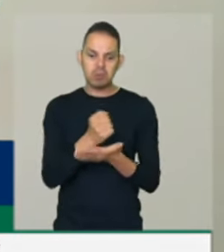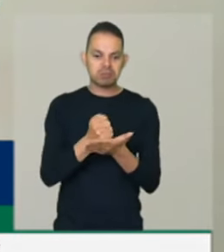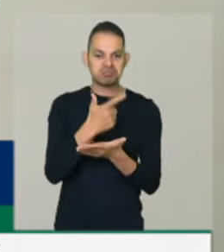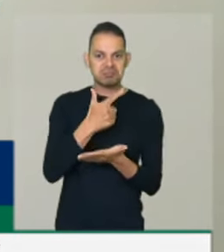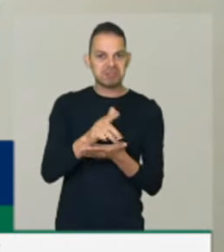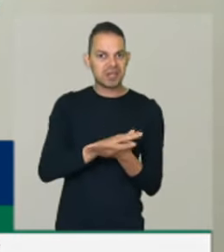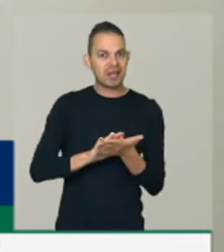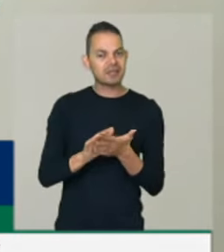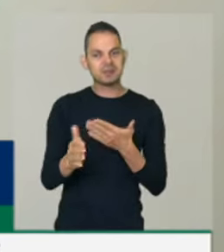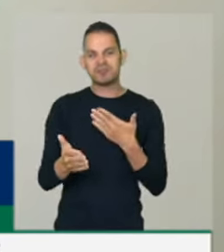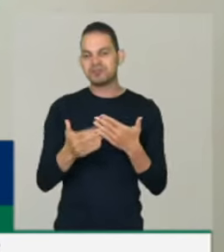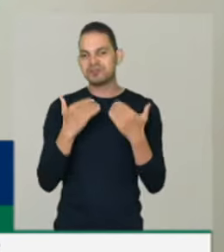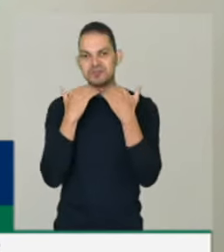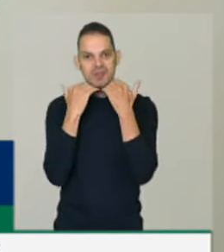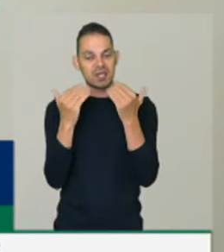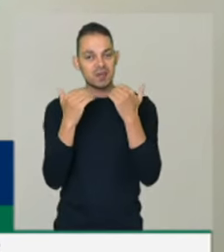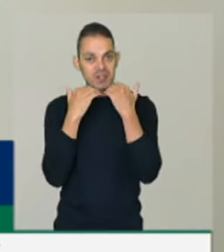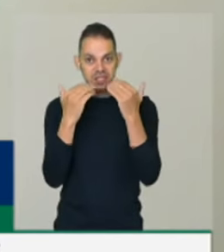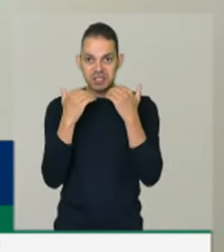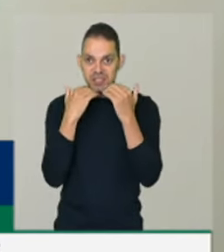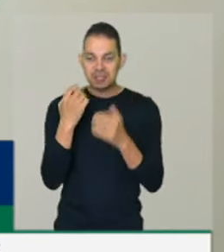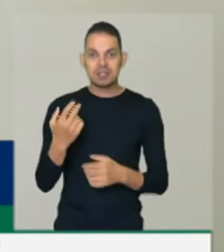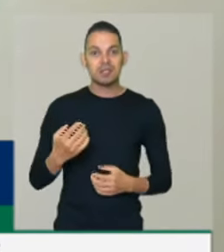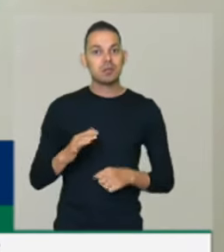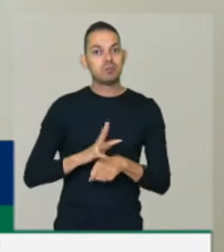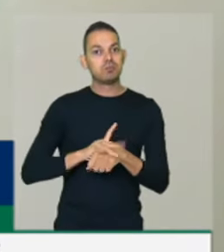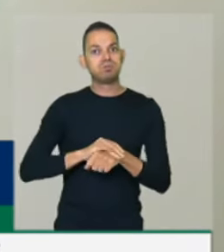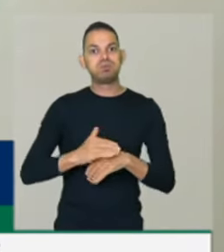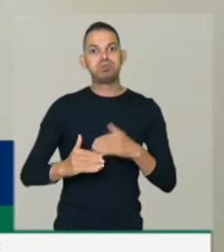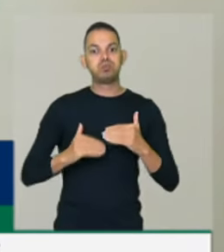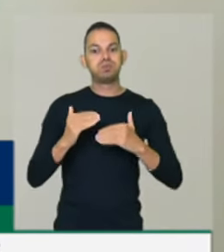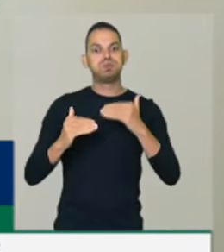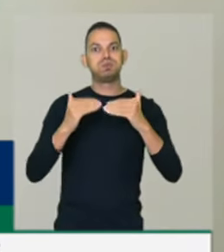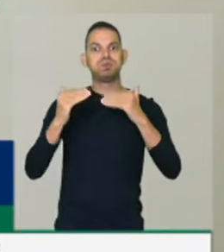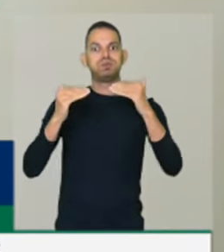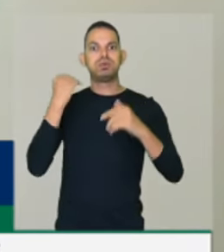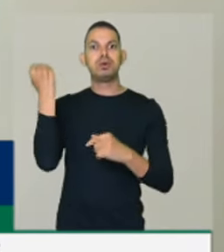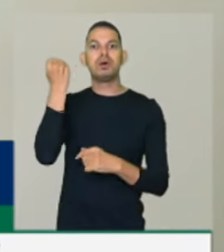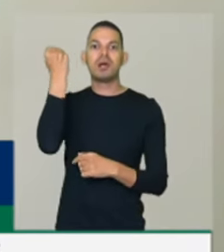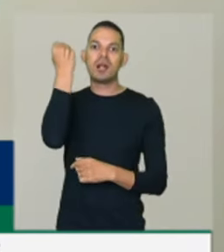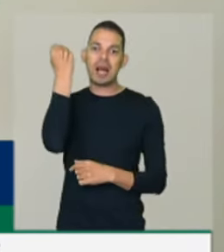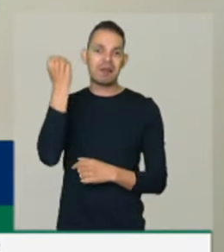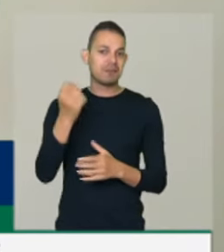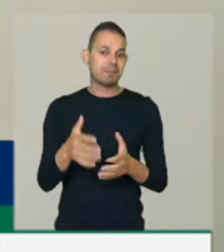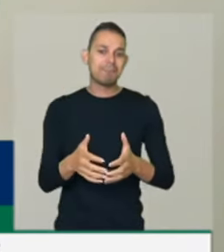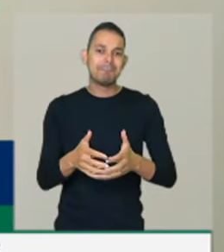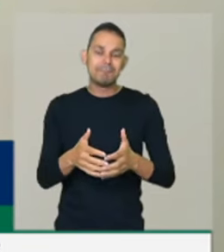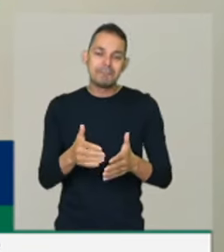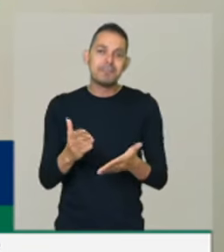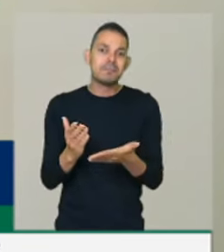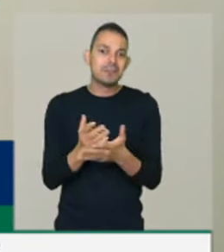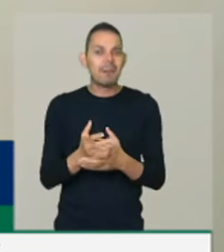PREVENTIVO, VAI EVOLUIR A DOENÇA VAI EVOLUIR, MUITOS, INFELIZMENTE VÃO FALECER. NÓ S, A DOENÇA ESTÁ AÍ ... IMAGINA O EX-SENADOR IVO